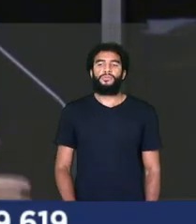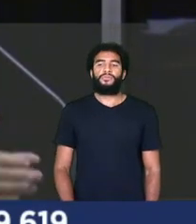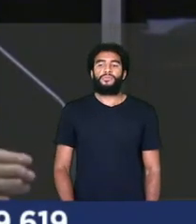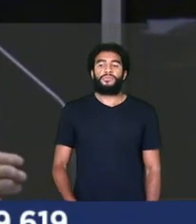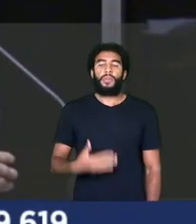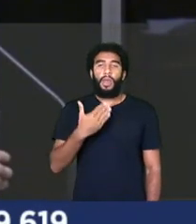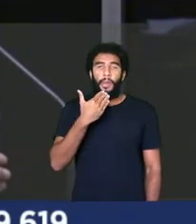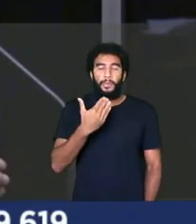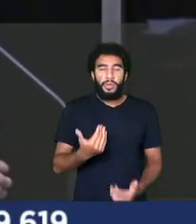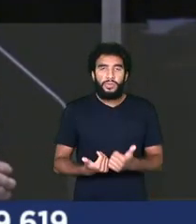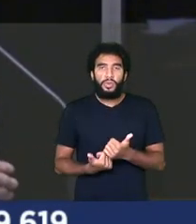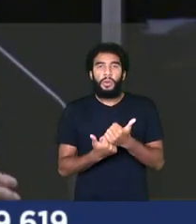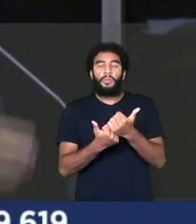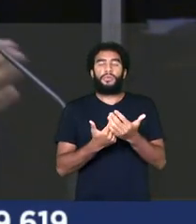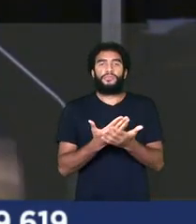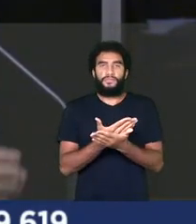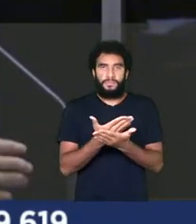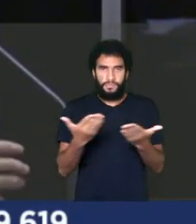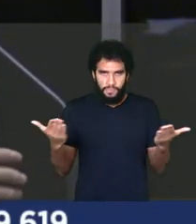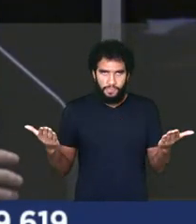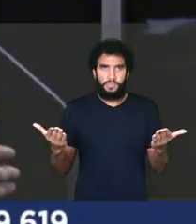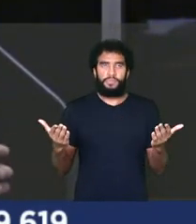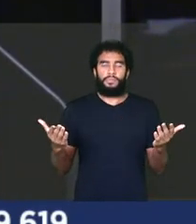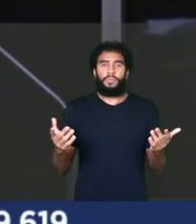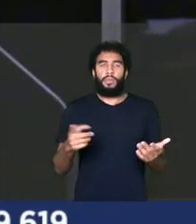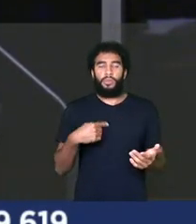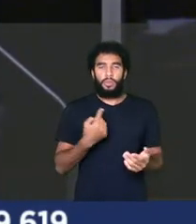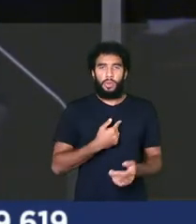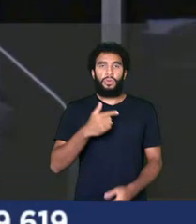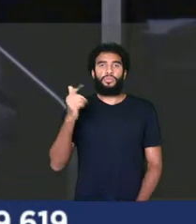DE 30... [SOAR DA CAMPAINHA] BRASIL QUE PEÇO AQUI O APOIAMENTO DE TODOS PARA A